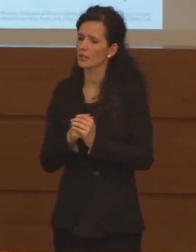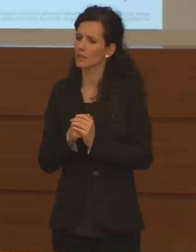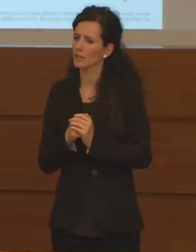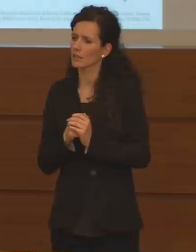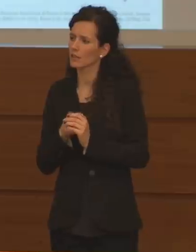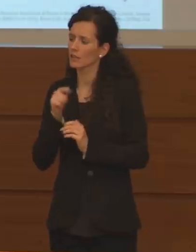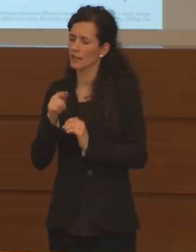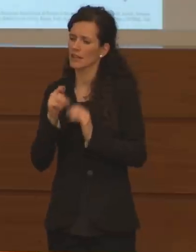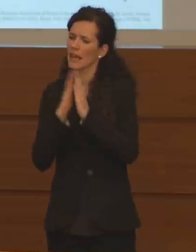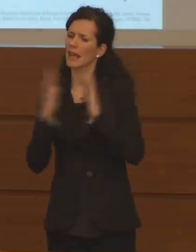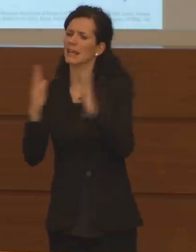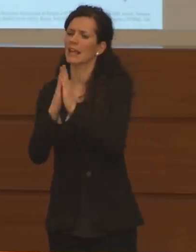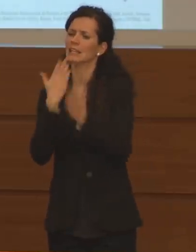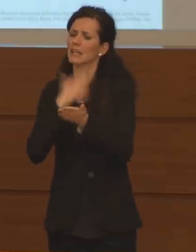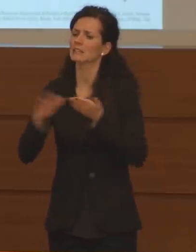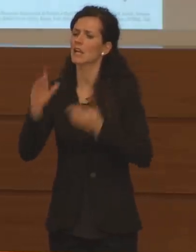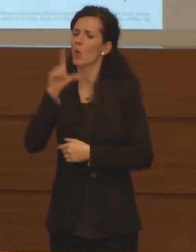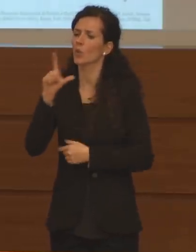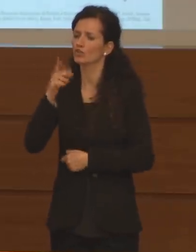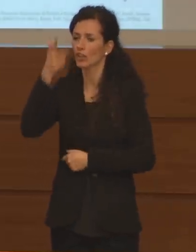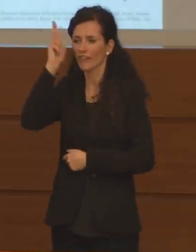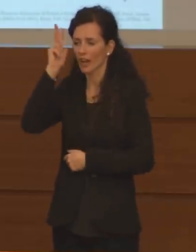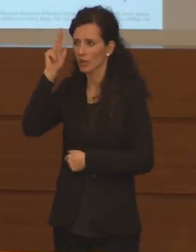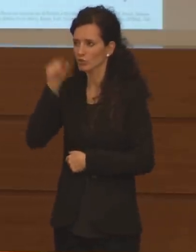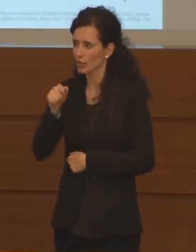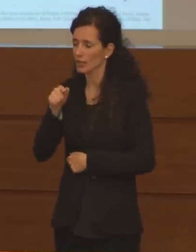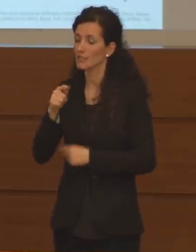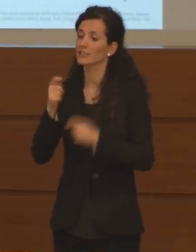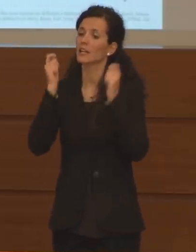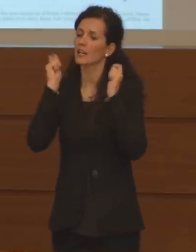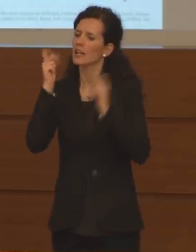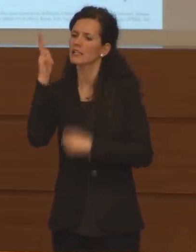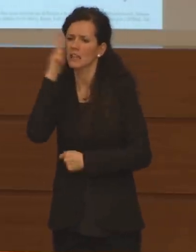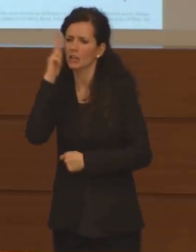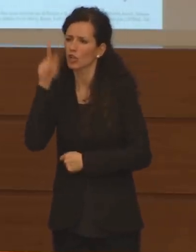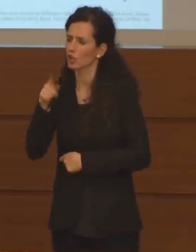di San Luigi dei Francesi è chiusa per questo sacerdote francese che è tornato in